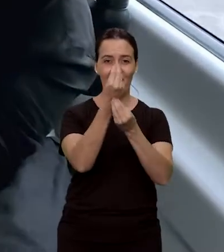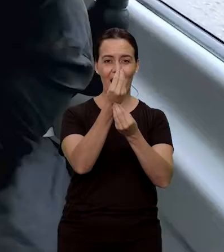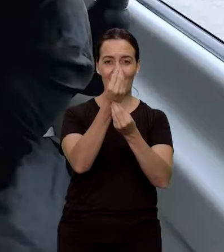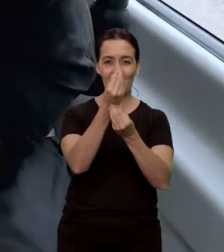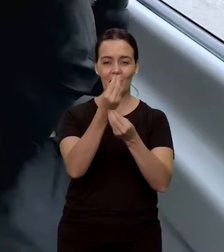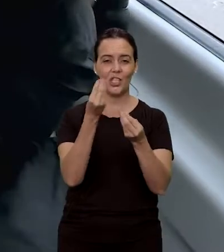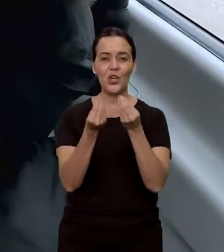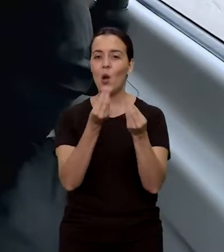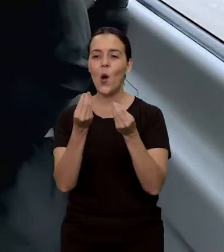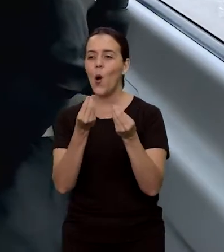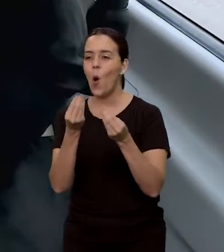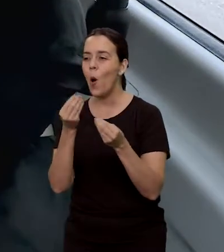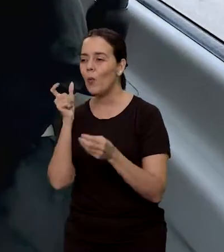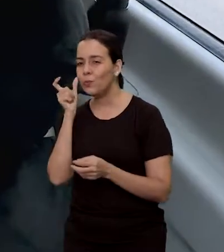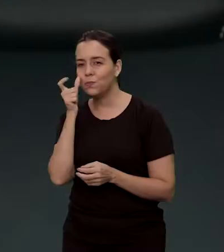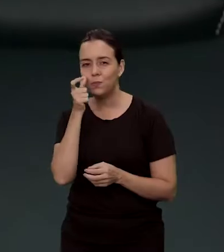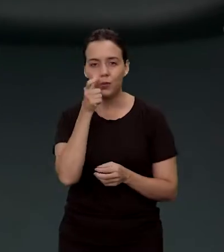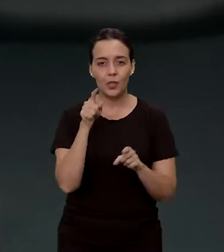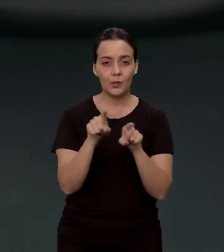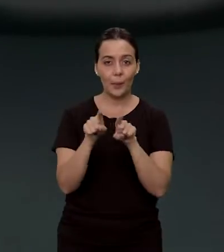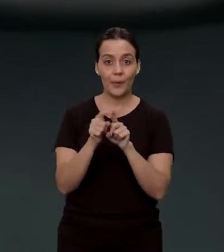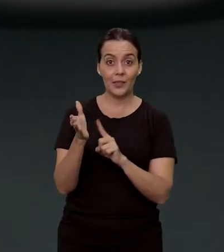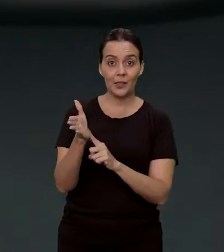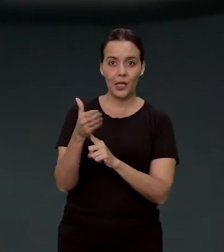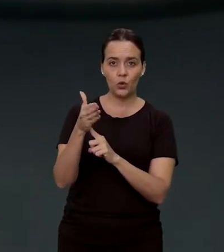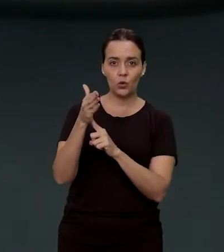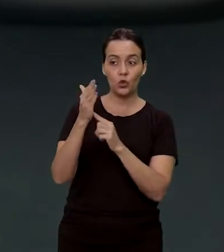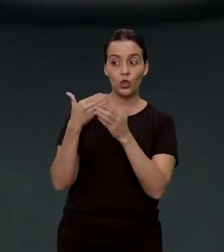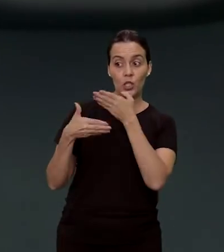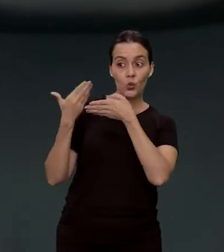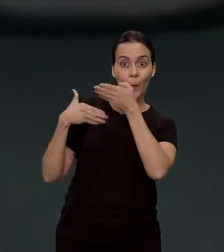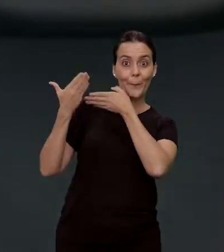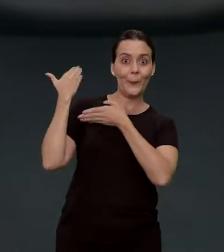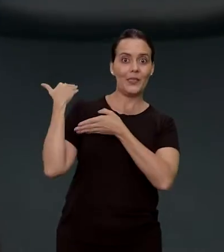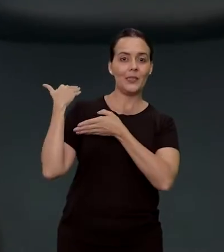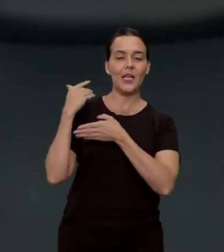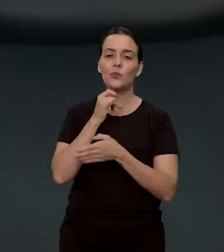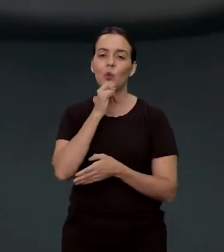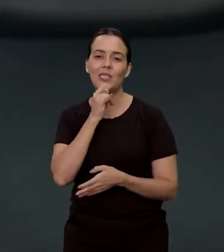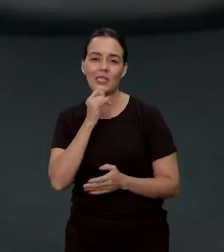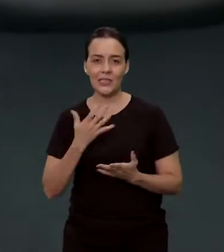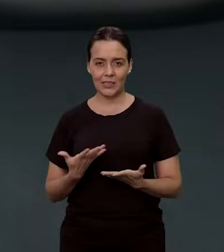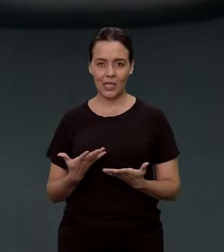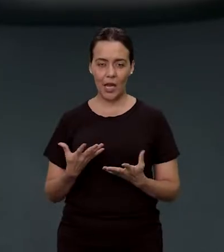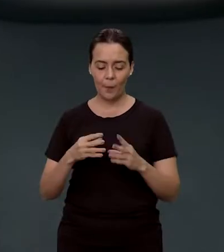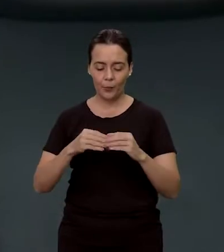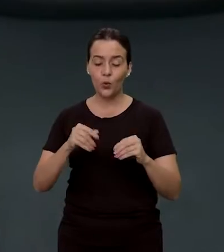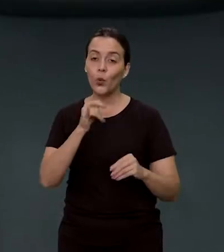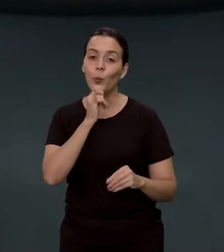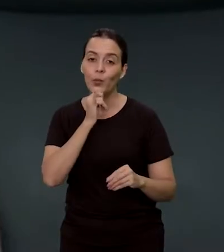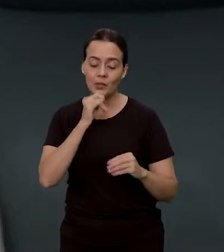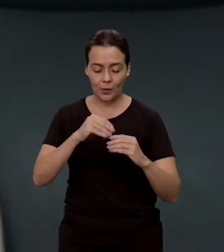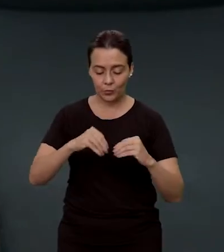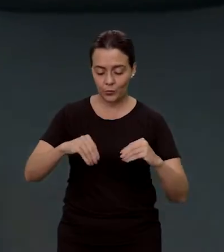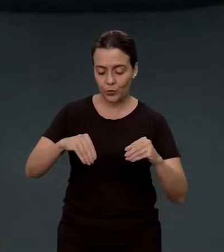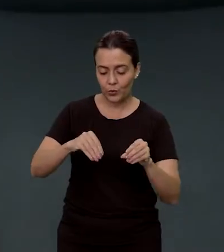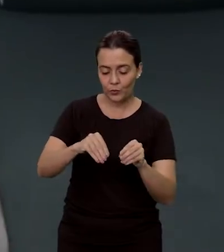dentro das galerias e tal e olhando para tecnologia ancestrais, que seriam as arquiteturas vernaculares, por exemplo, sabe?